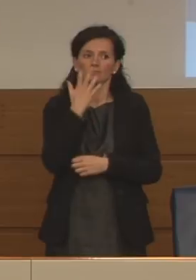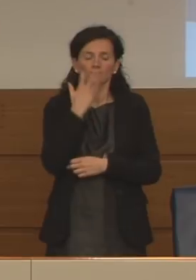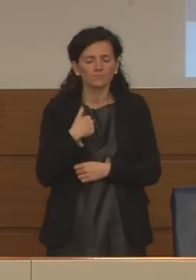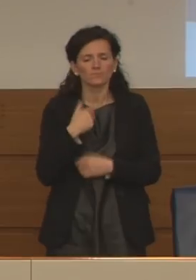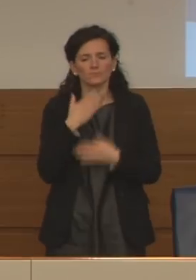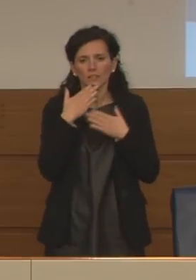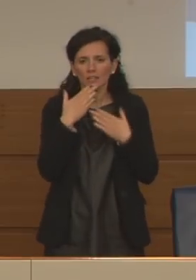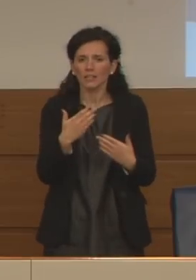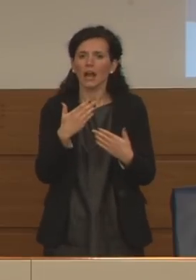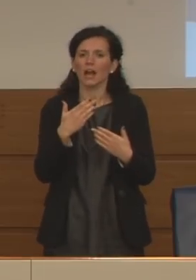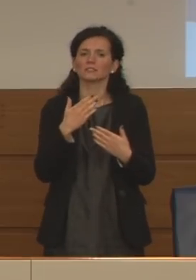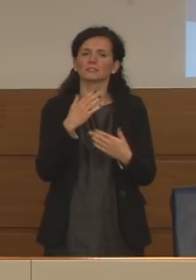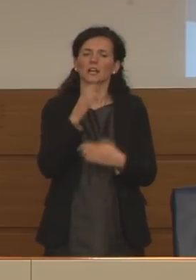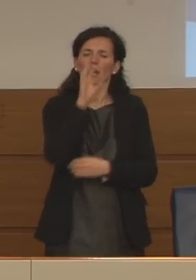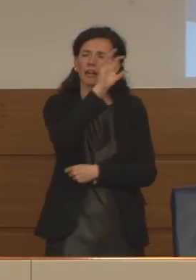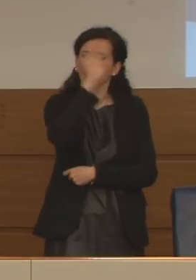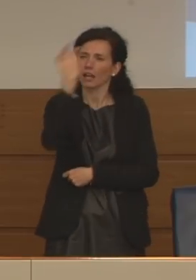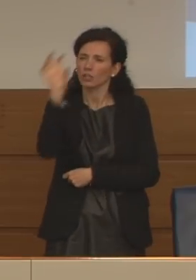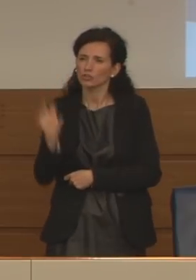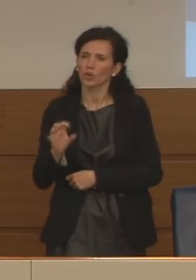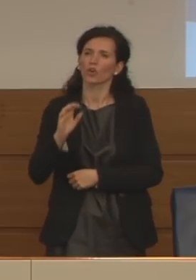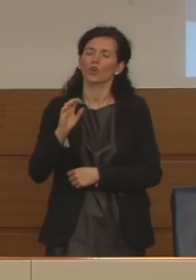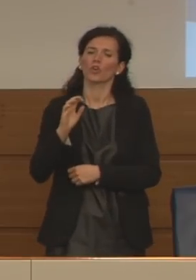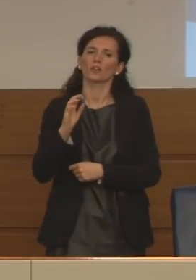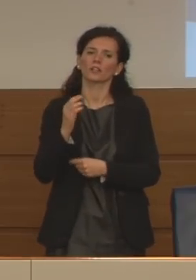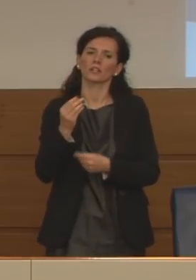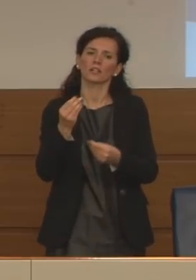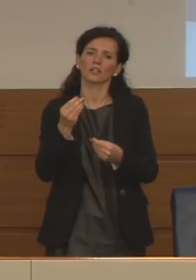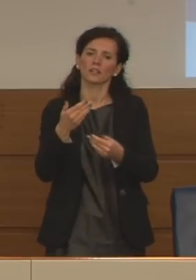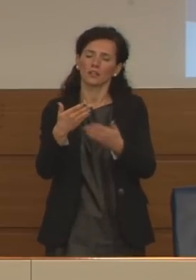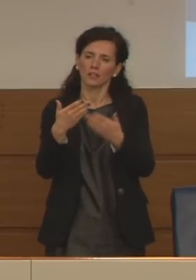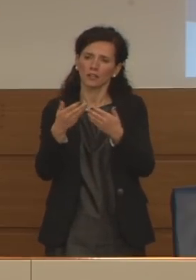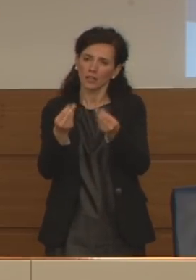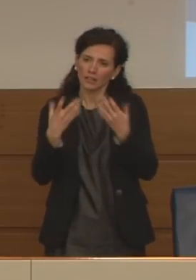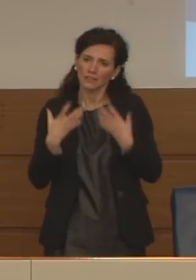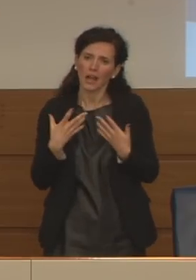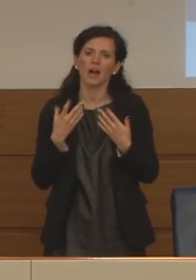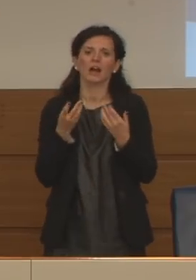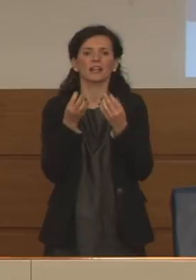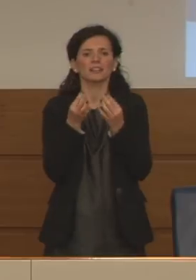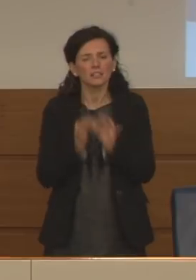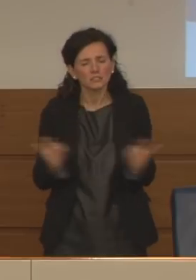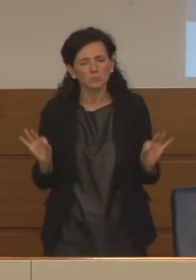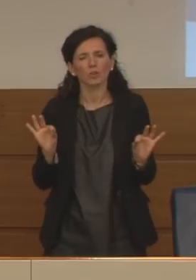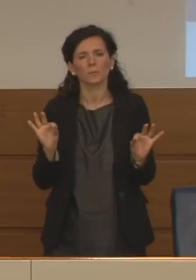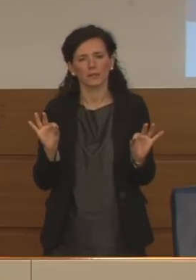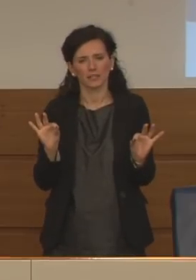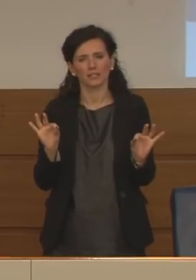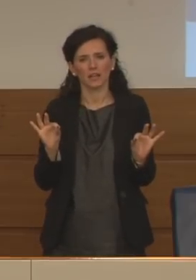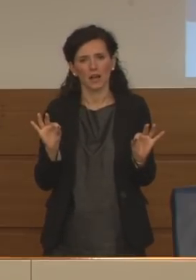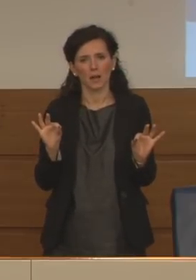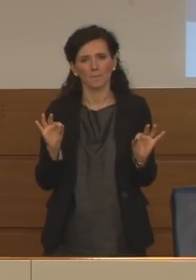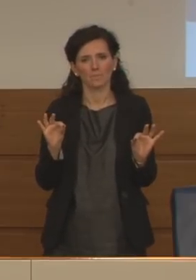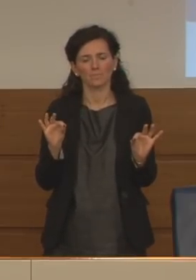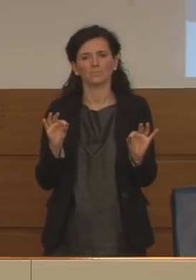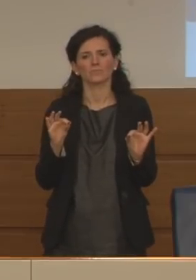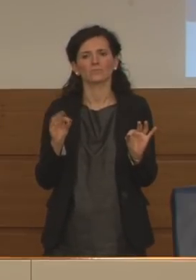per averci dato una disponibilità ad operazione di solidarietà in questi